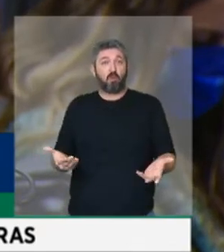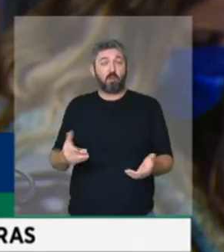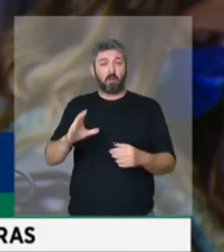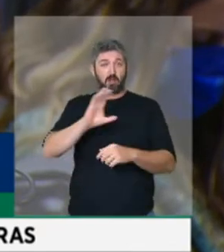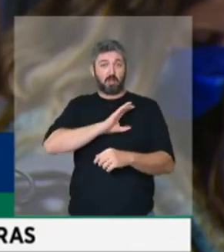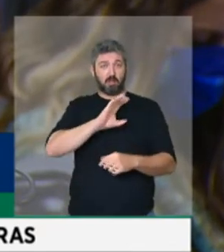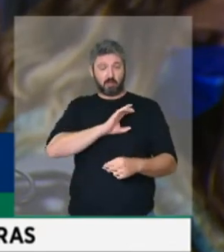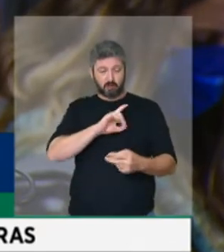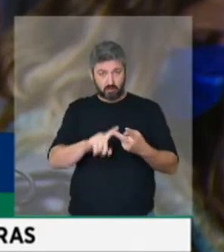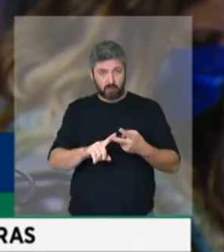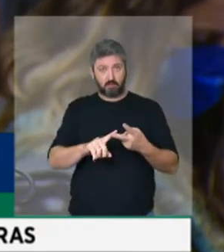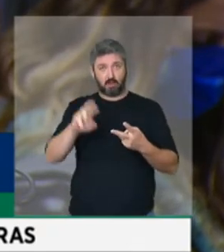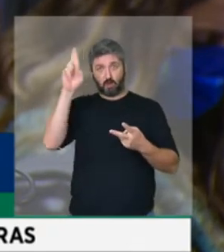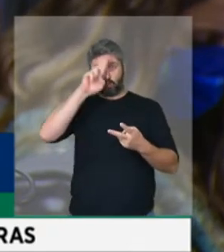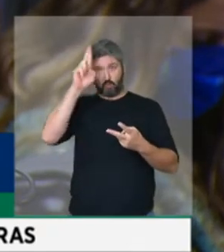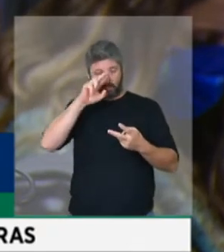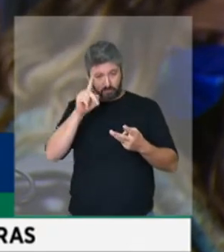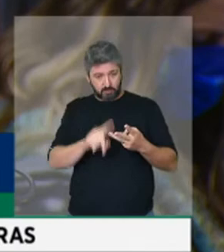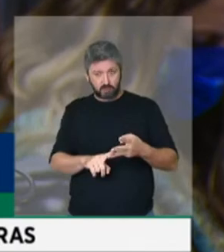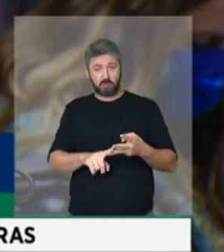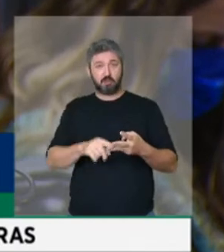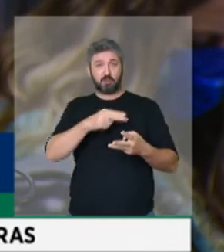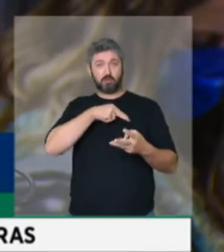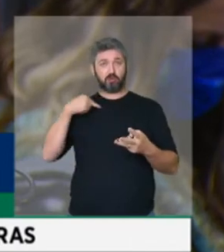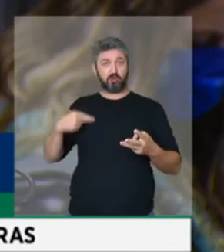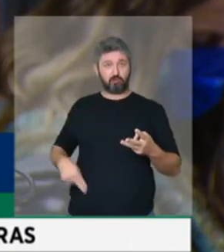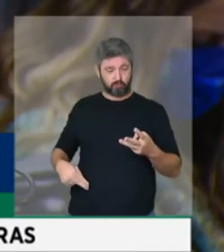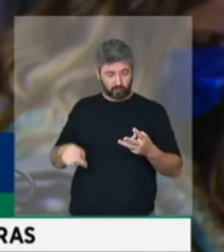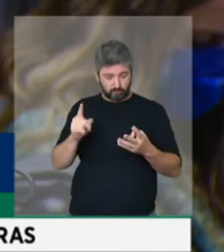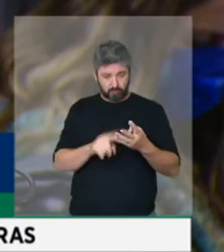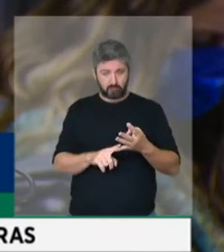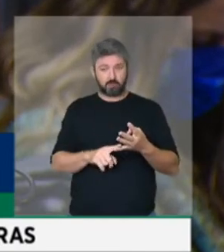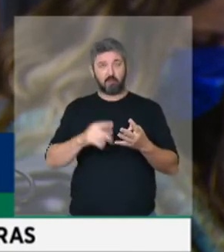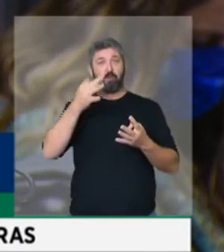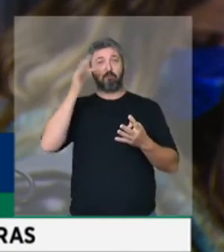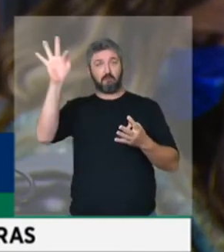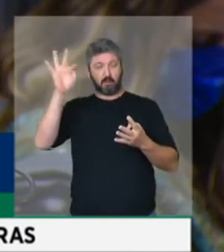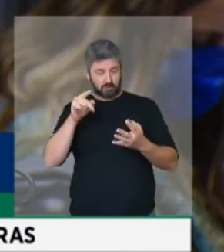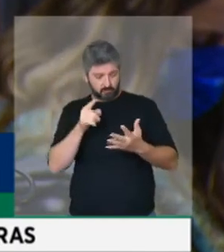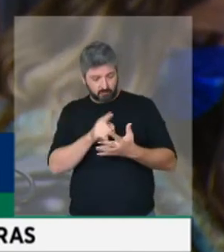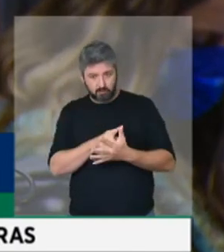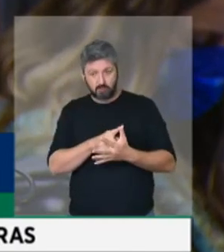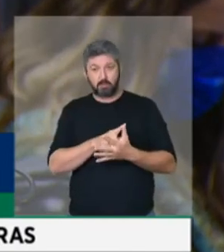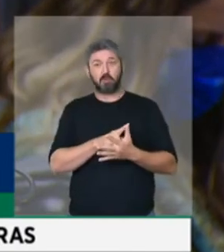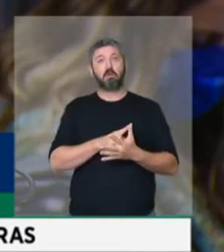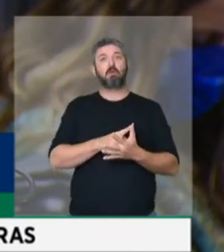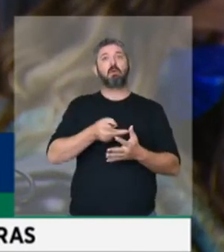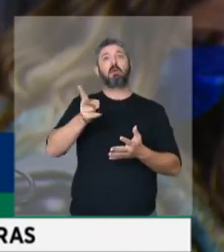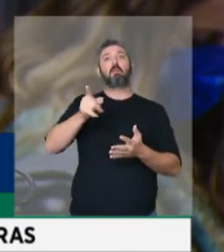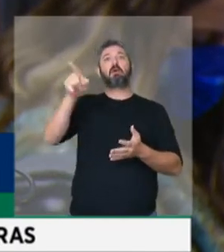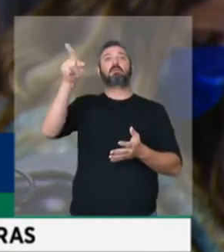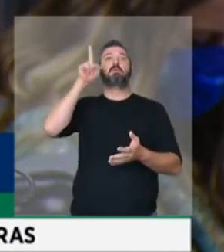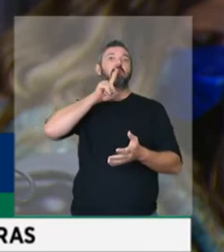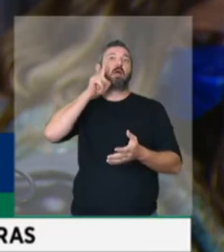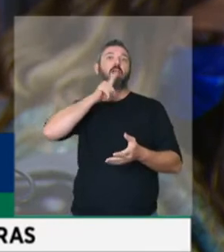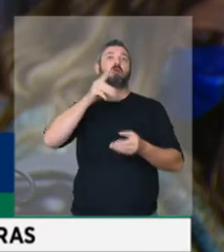CONTRAMÃO DO MOVIMENTO INTERNACIONAL. NÃO TEM NENHUM SENTIDO PRIVATIZAR A ELETROBRAS. AS EMPRESAS NOS PRINCIPAIS PAÍSES DO MUNDO NO SETOR ELÉTRICO É DE CONTROLE